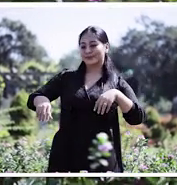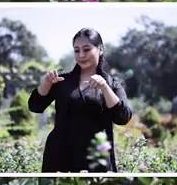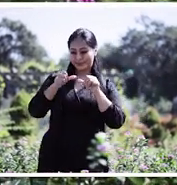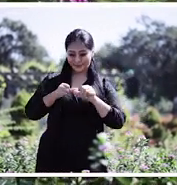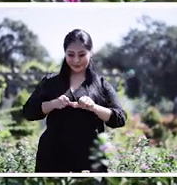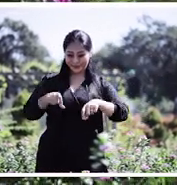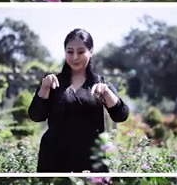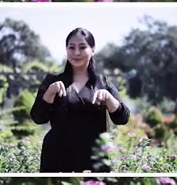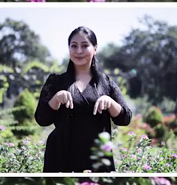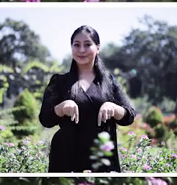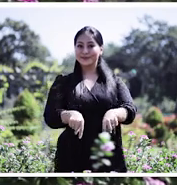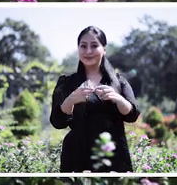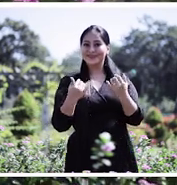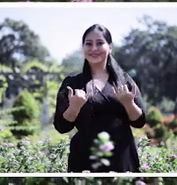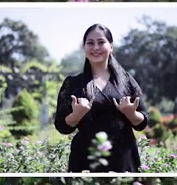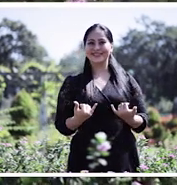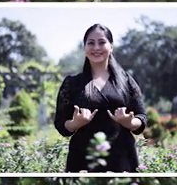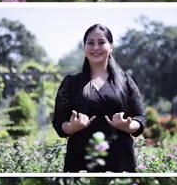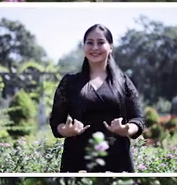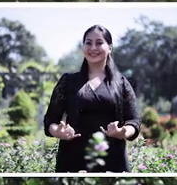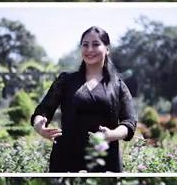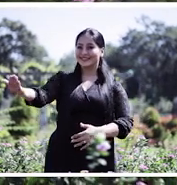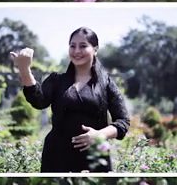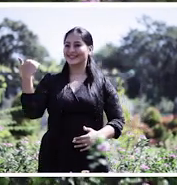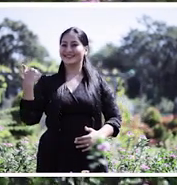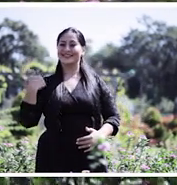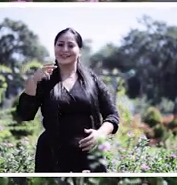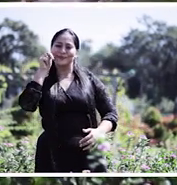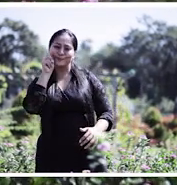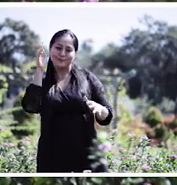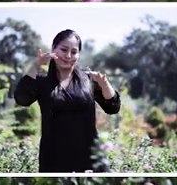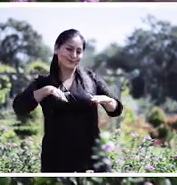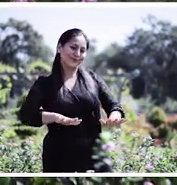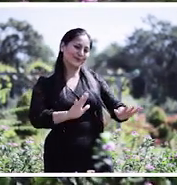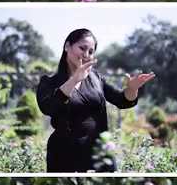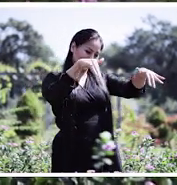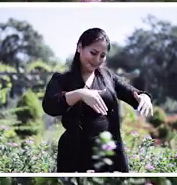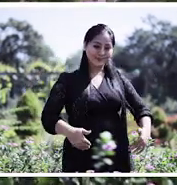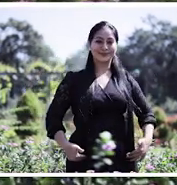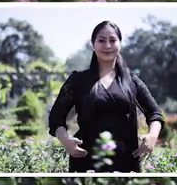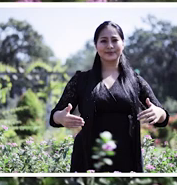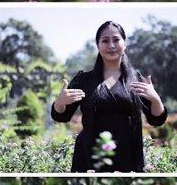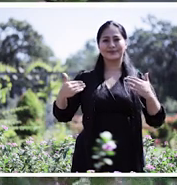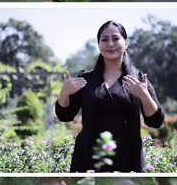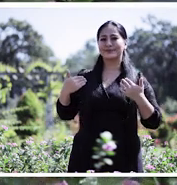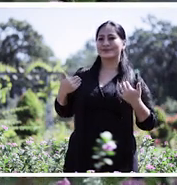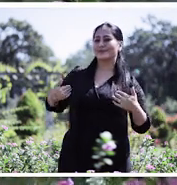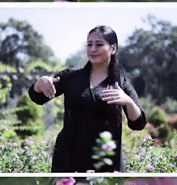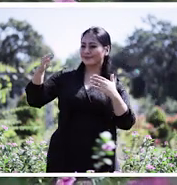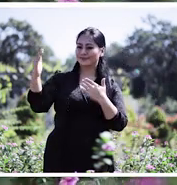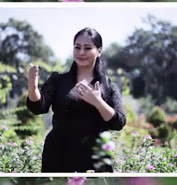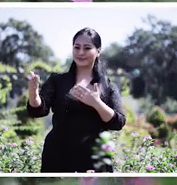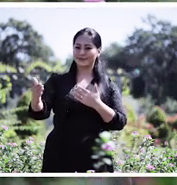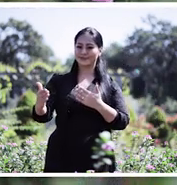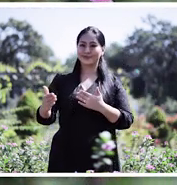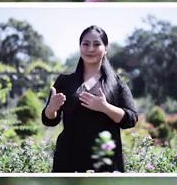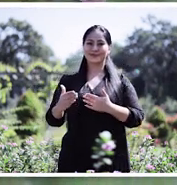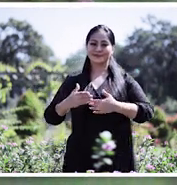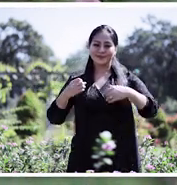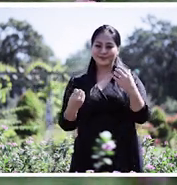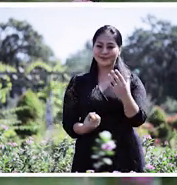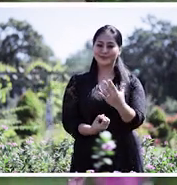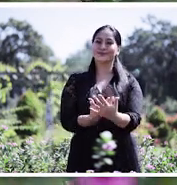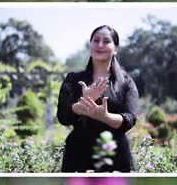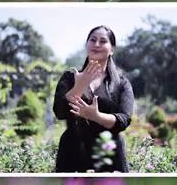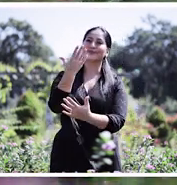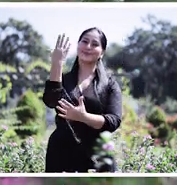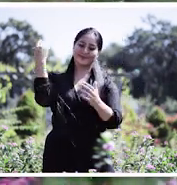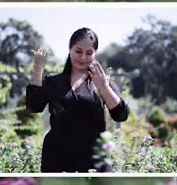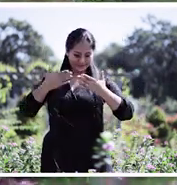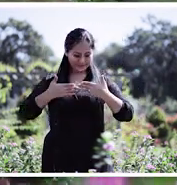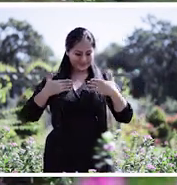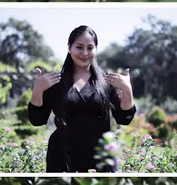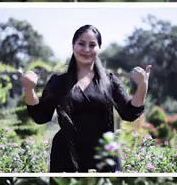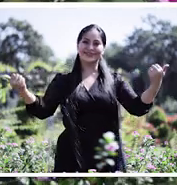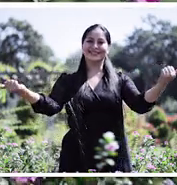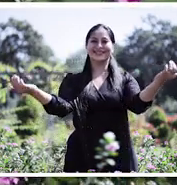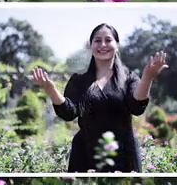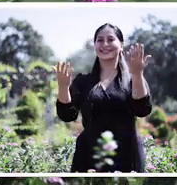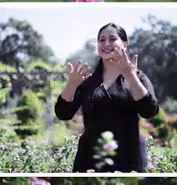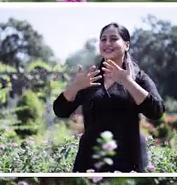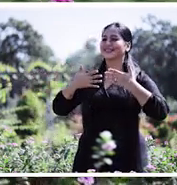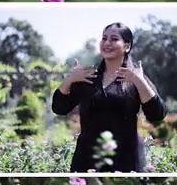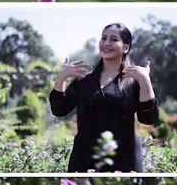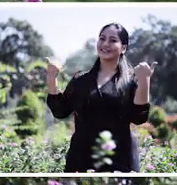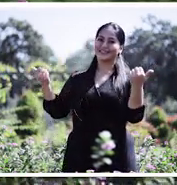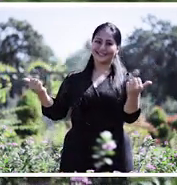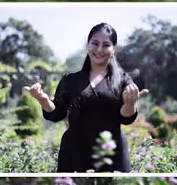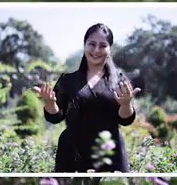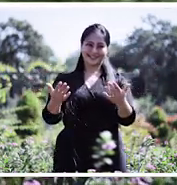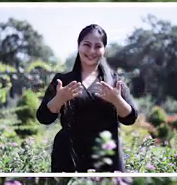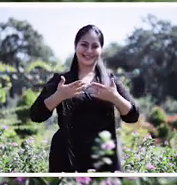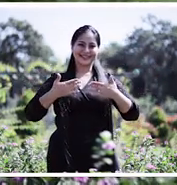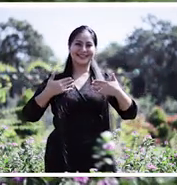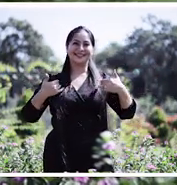ここに泉は湧く 涙を過ぎるとき